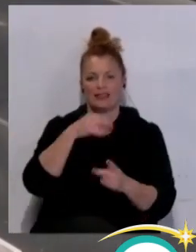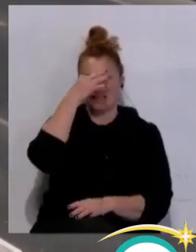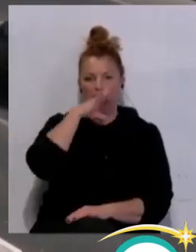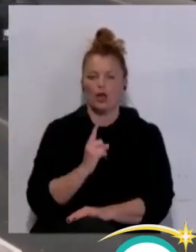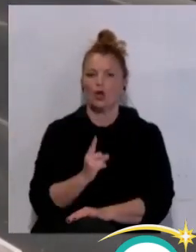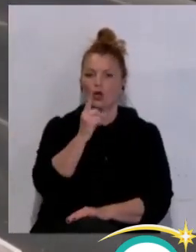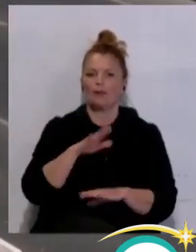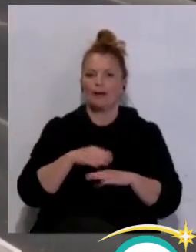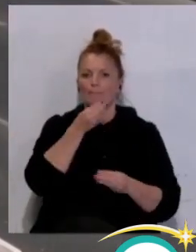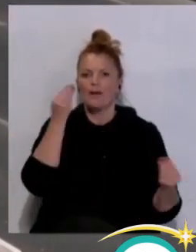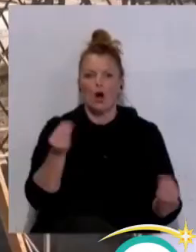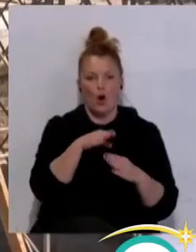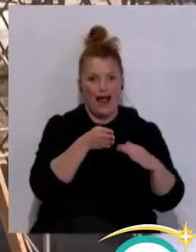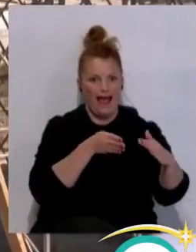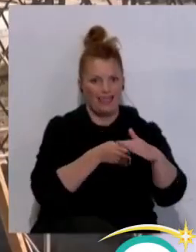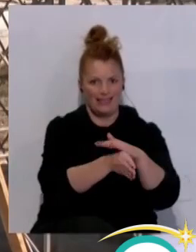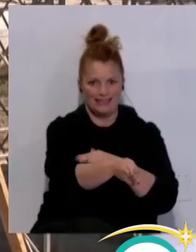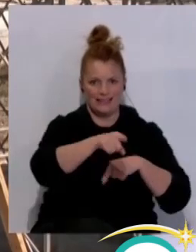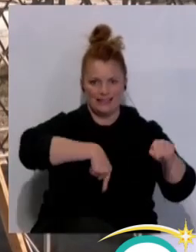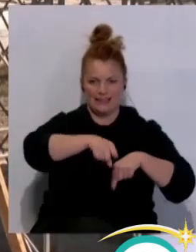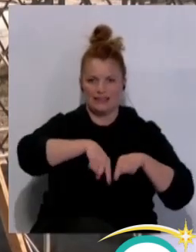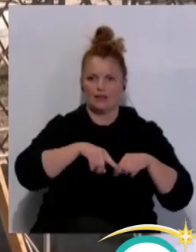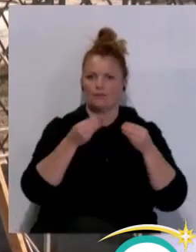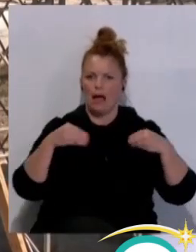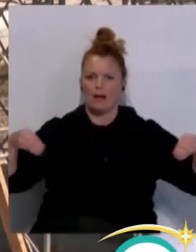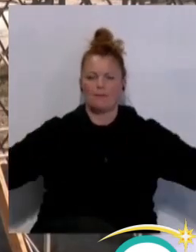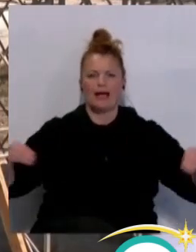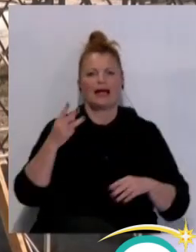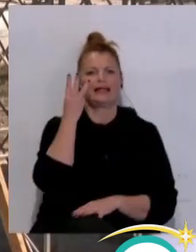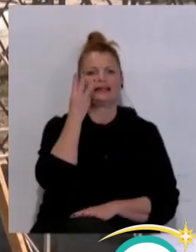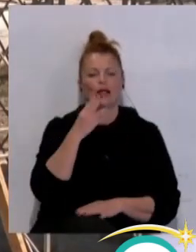su accesibilidad el Ministerio contempla la construcción de tres nuevas estructuras dos